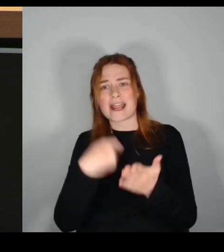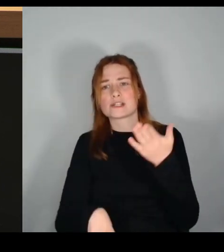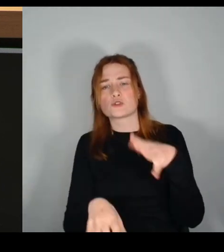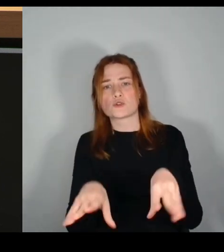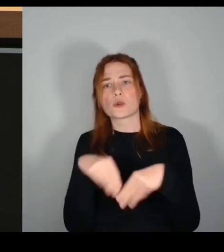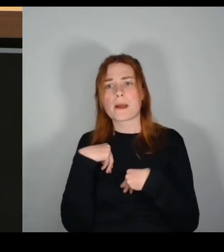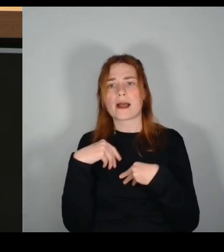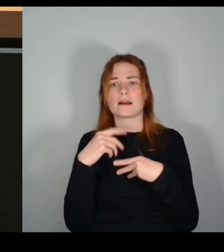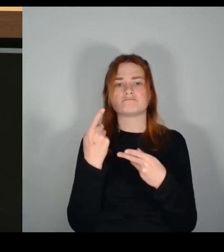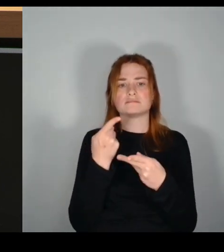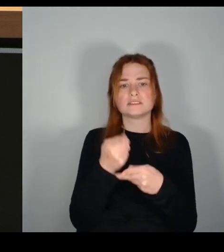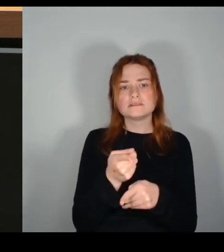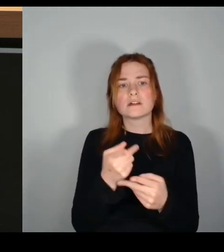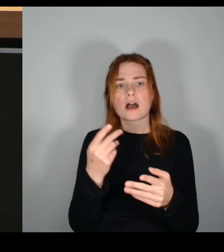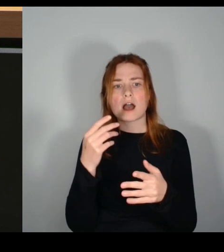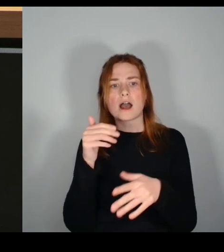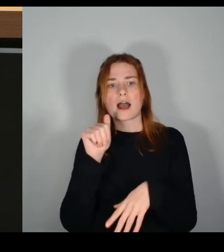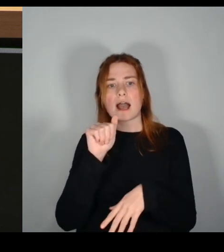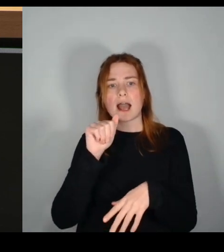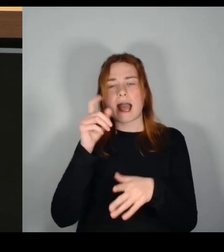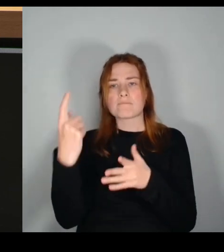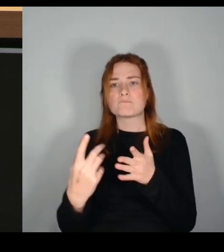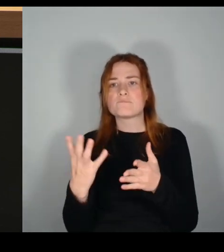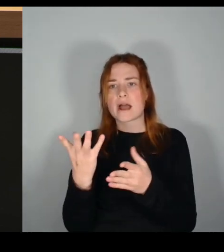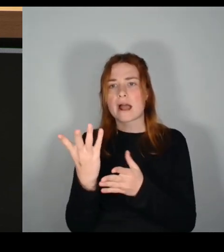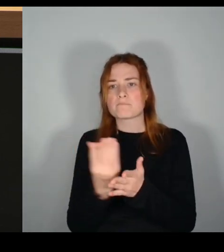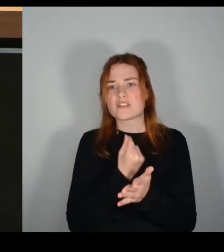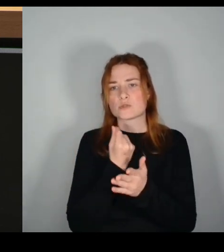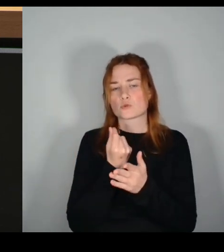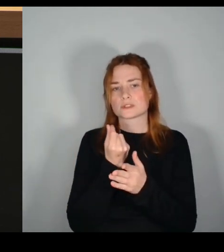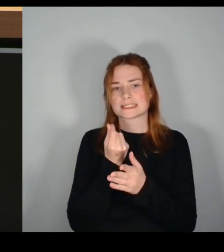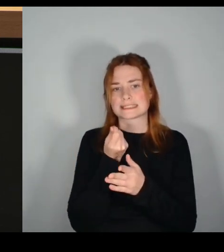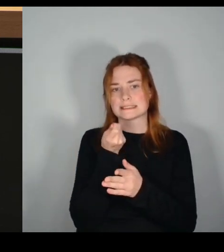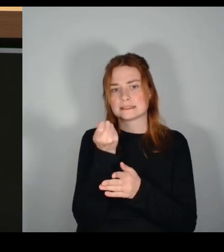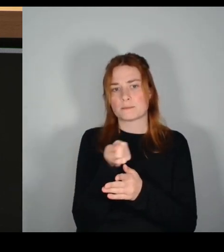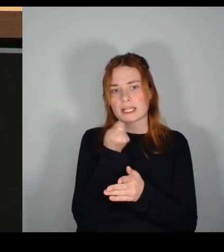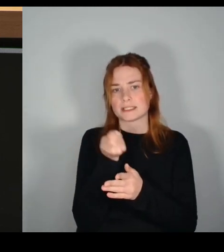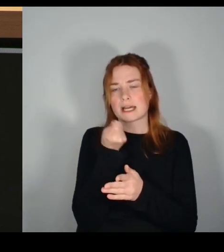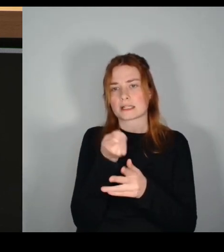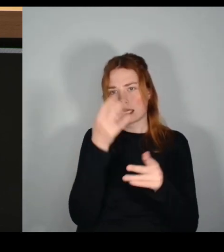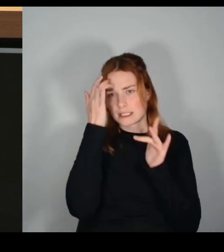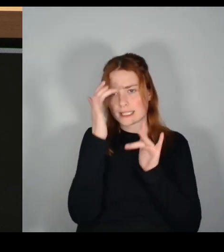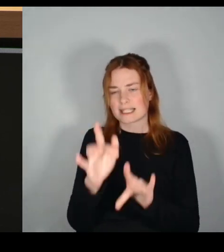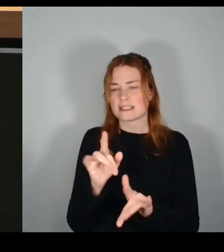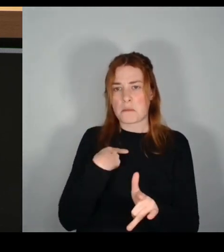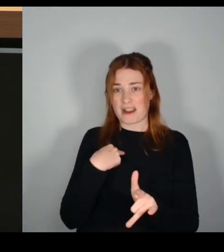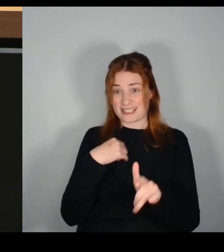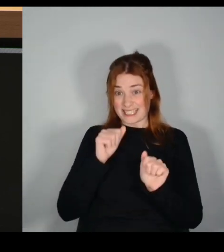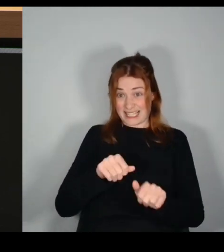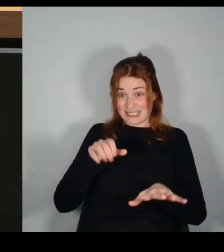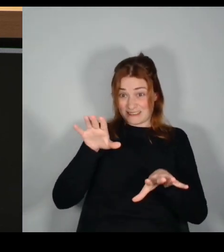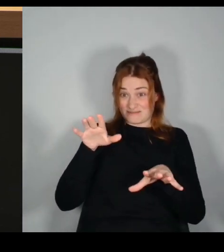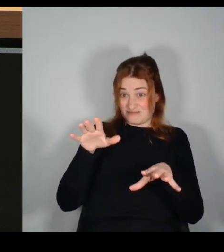Aber wir dürfen und können uns nicht darauf verlassen. Wer das Tuntenhaus erhalten will, muss bereit sein, den Vorkauf zu ermöglichen.